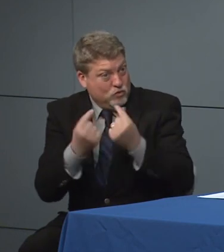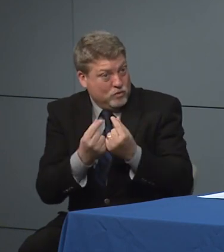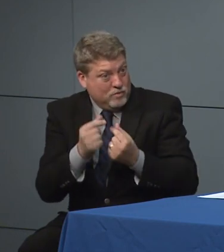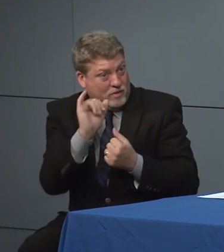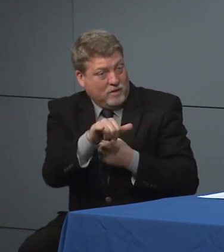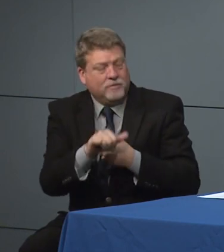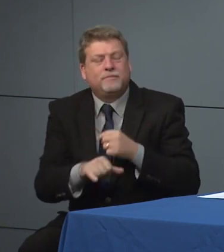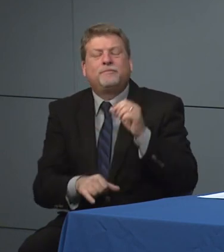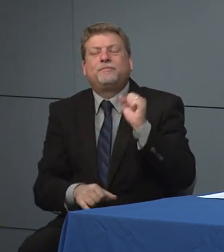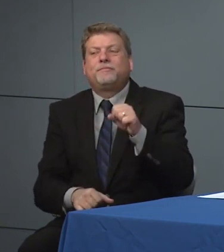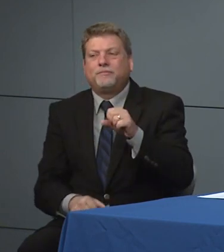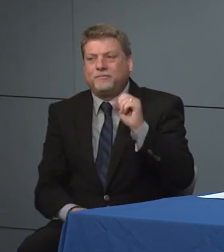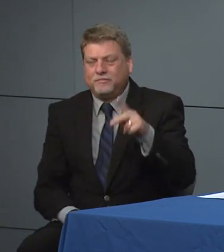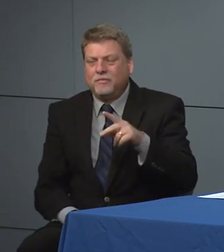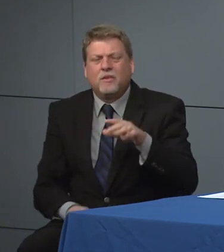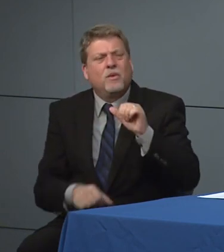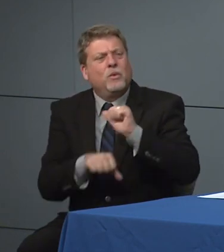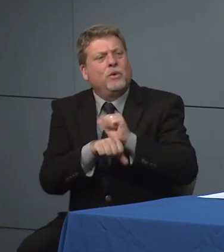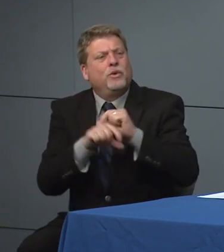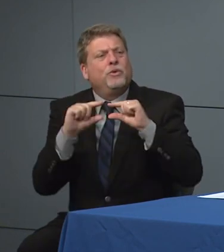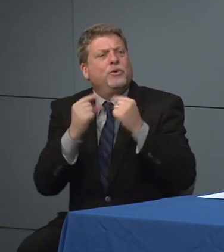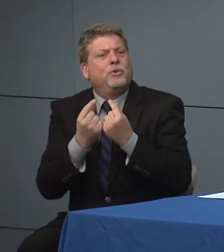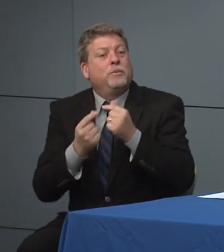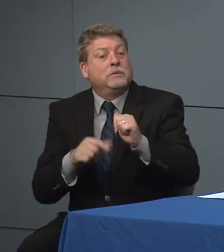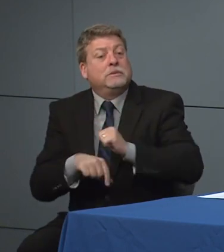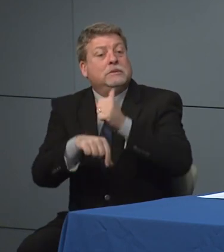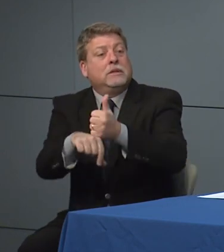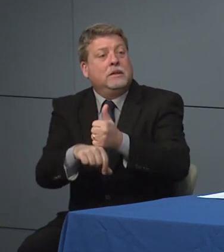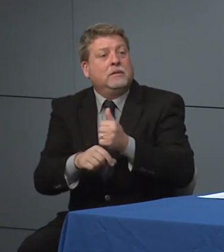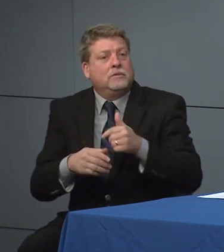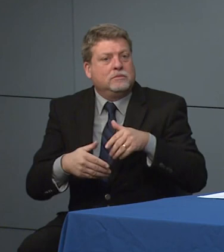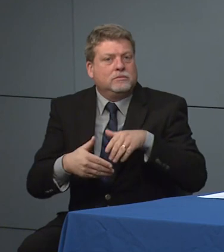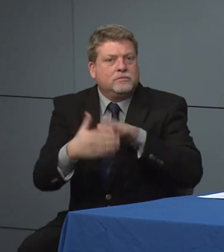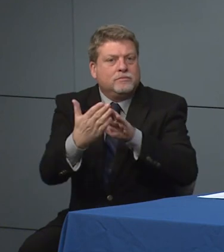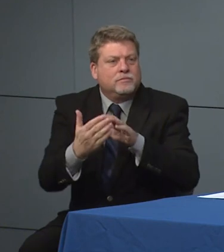estás hablando del grupo de trabajo para resolver el tema